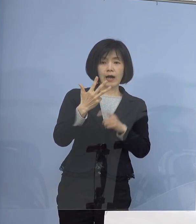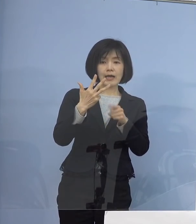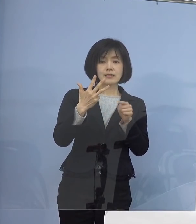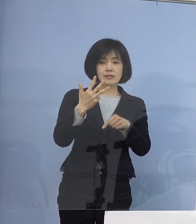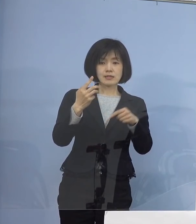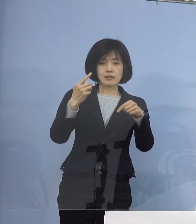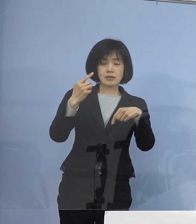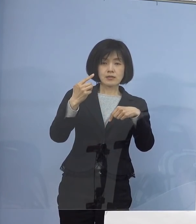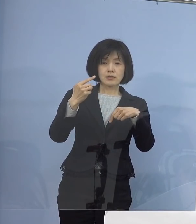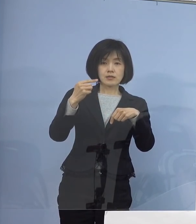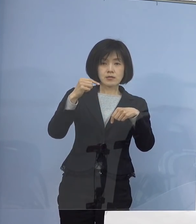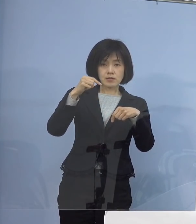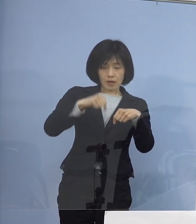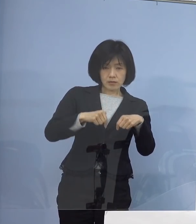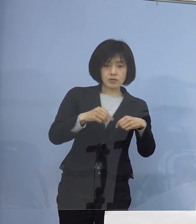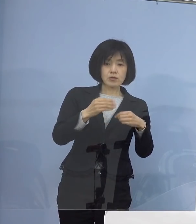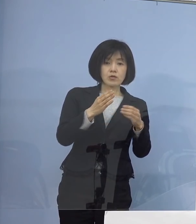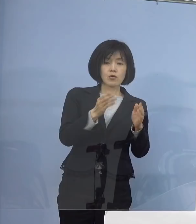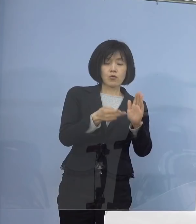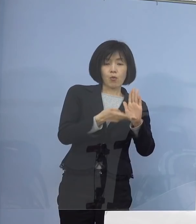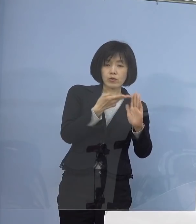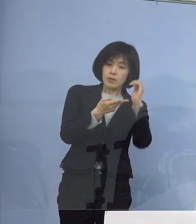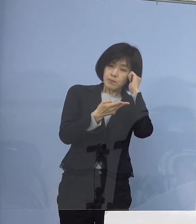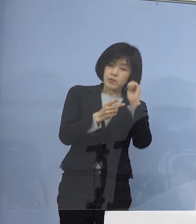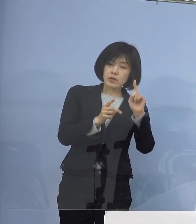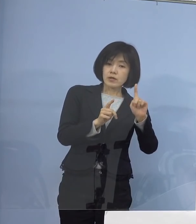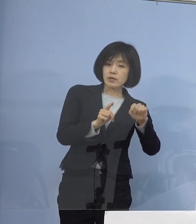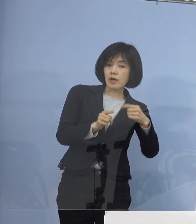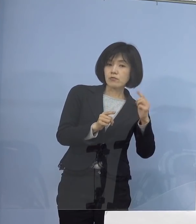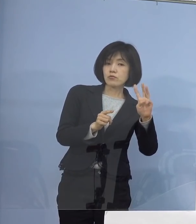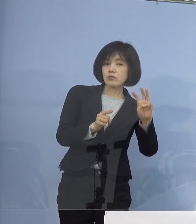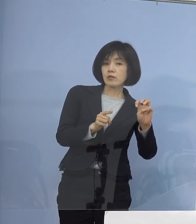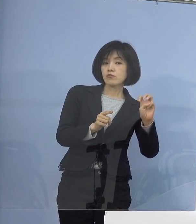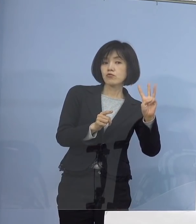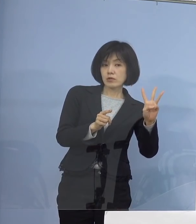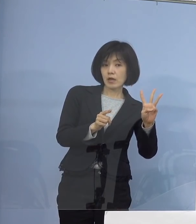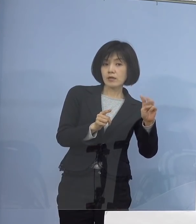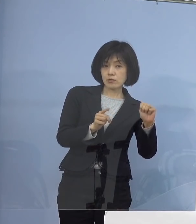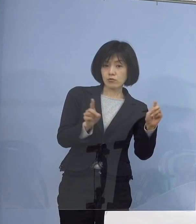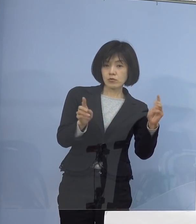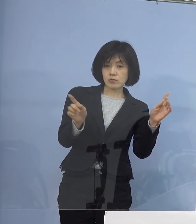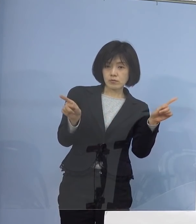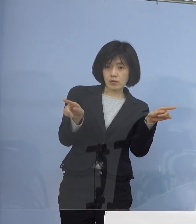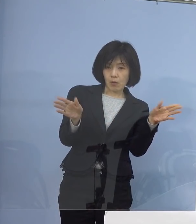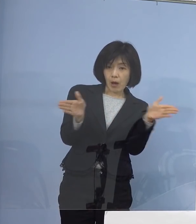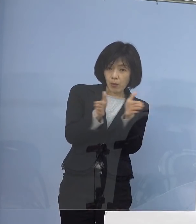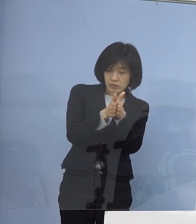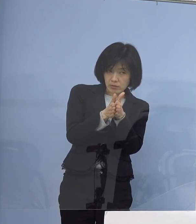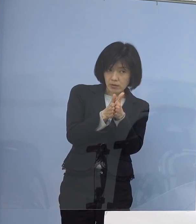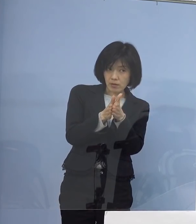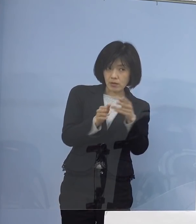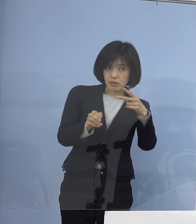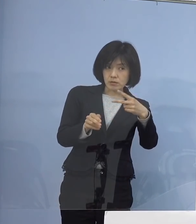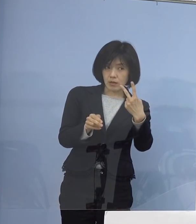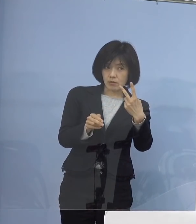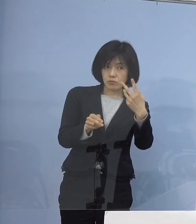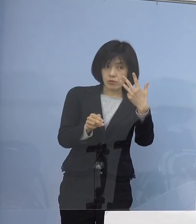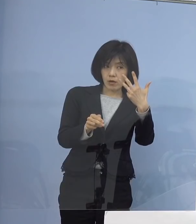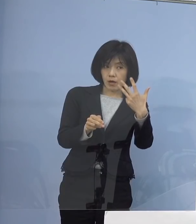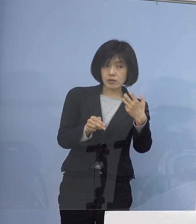宿泊療養133名これを加えますので 合わせて281名